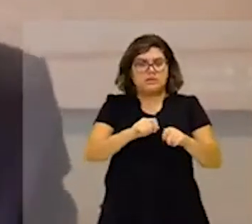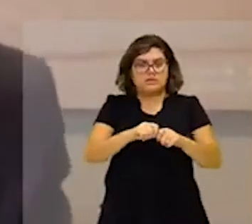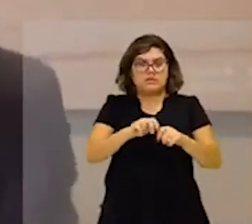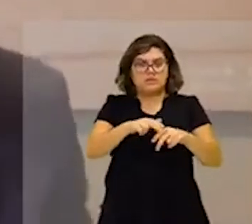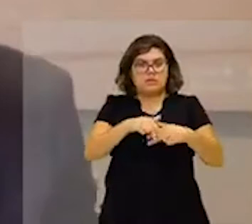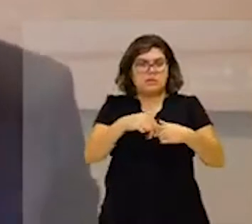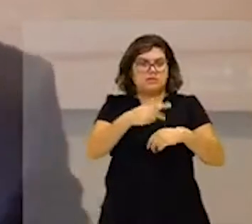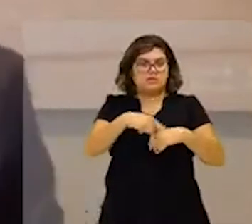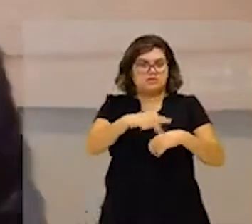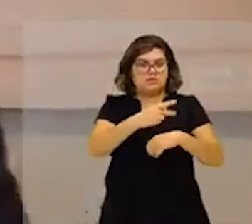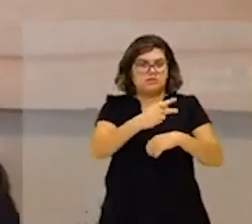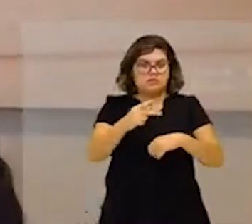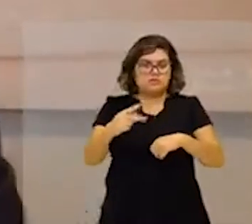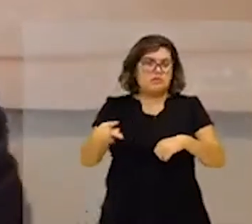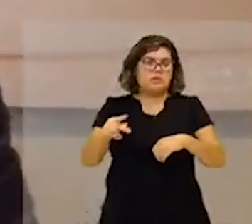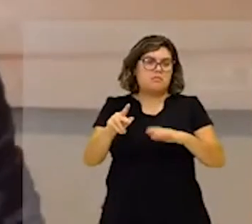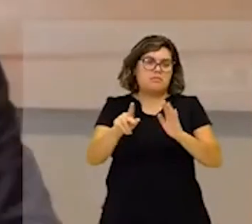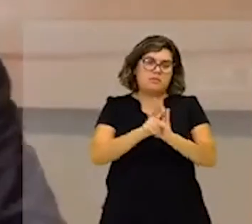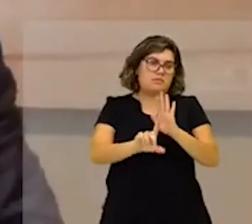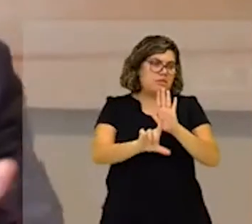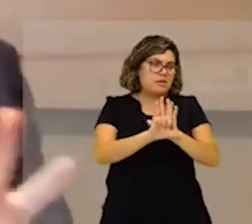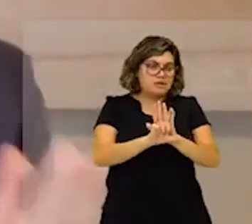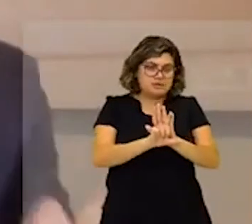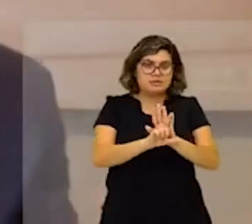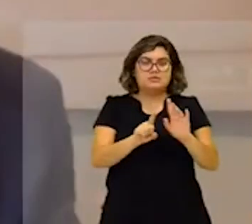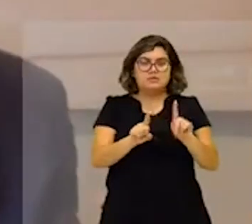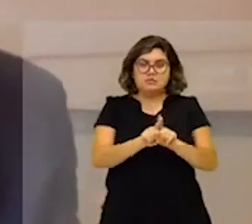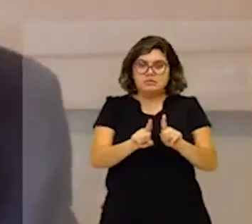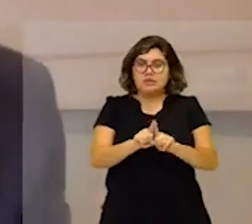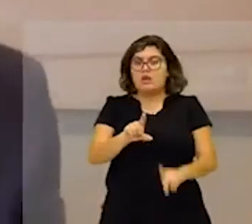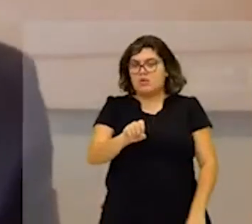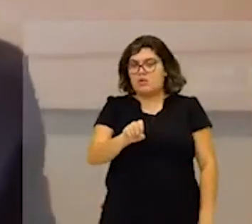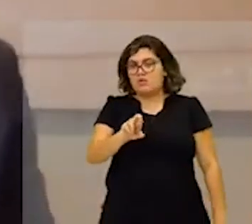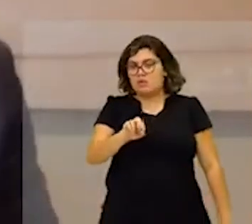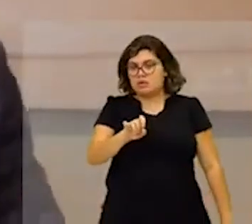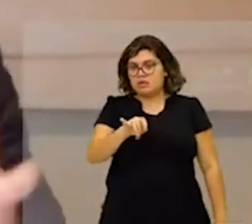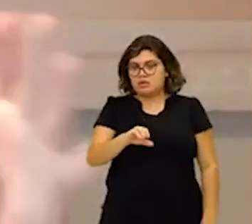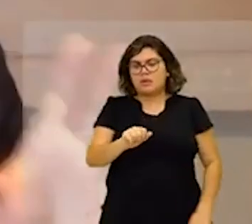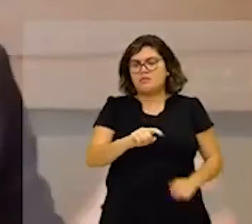estaduais e as suas respectivas leis orgânicas Mas esse não é o foco da nossa do nosso debate eu só